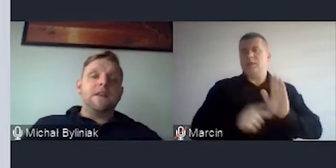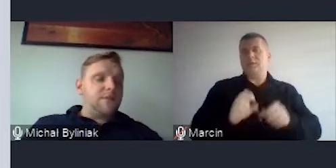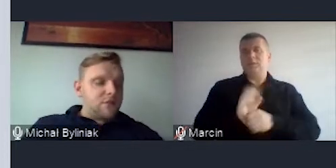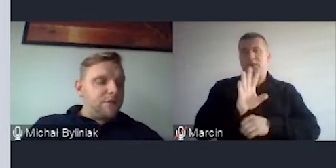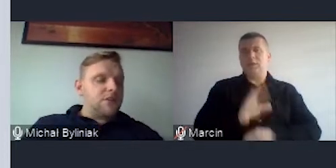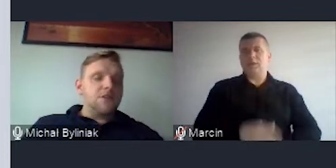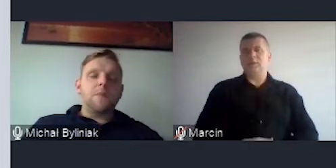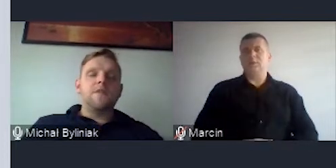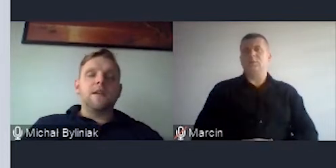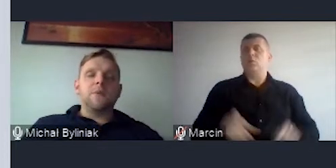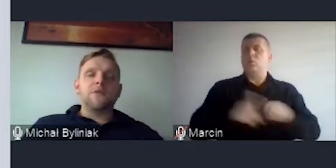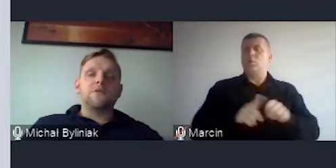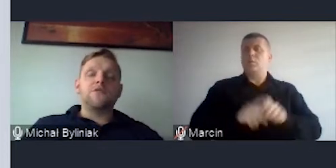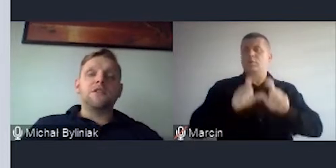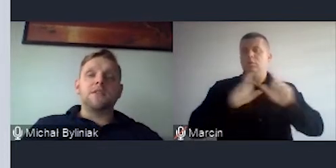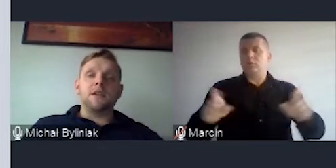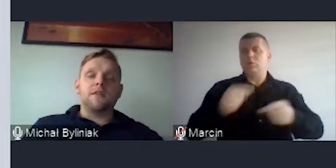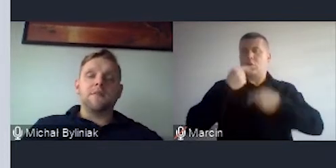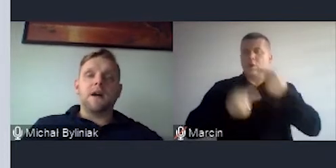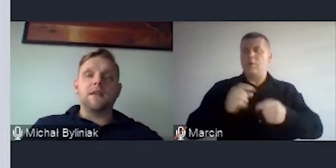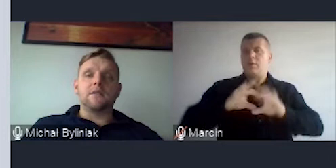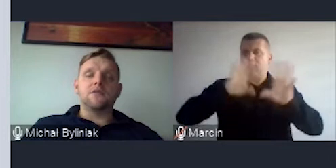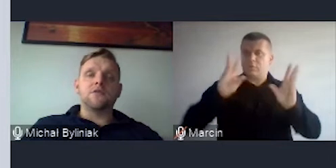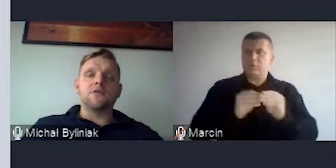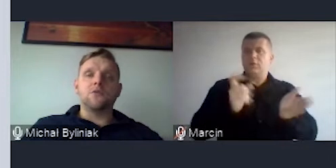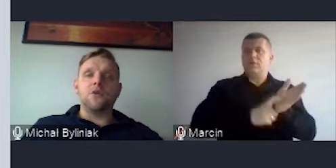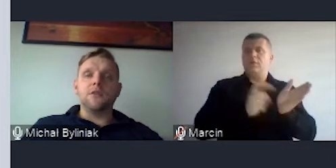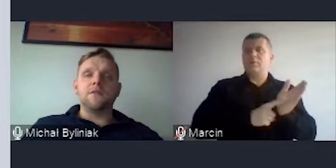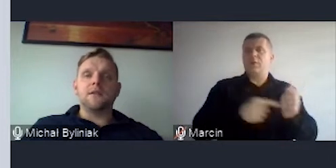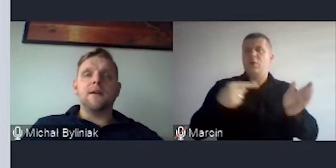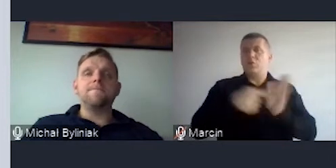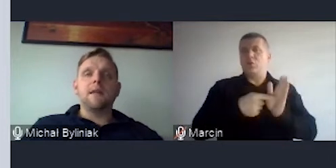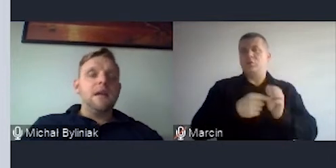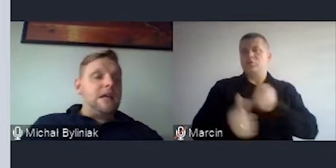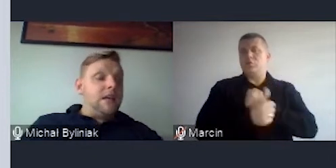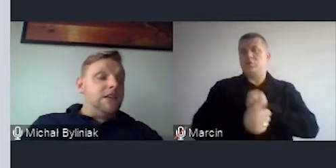Natomiast równocześnie opowiadam po prostu o wszystkich wymaganiach dotyczących udokumentowania.